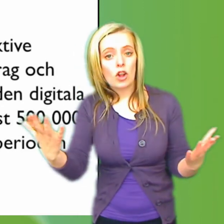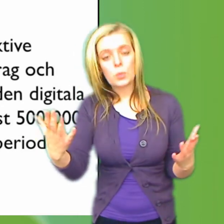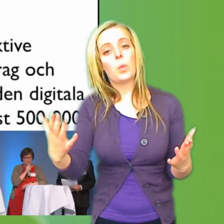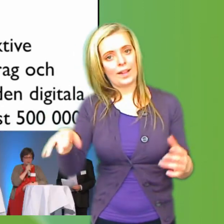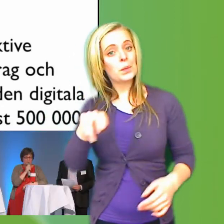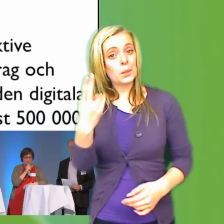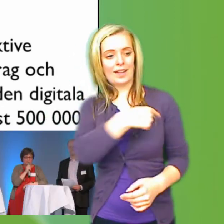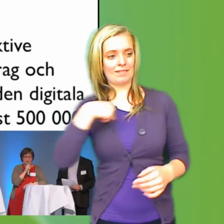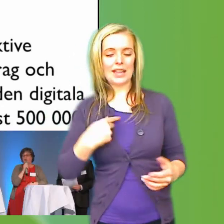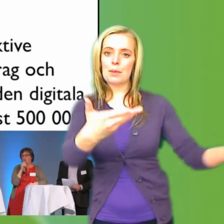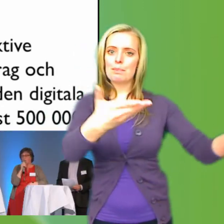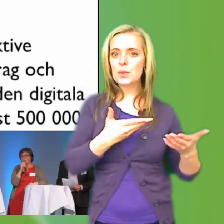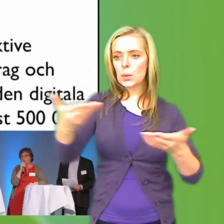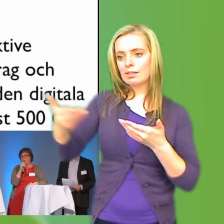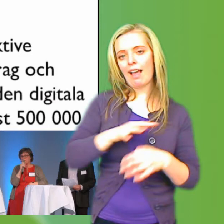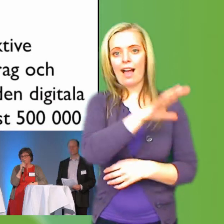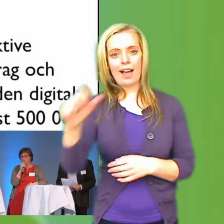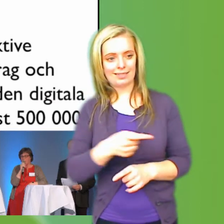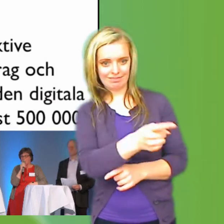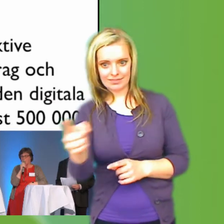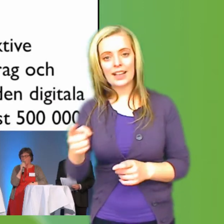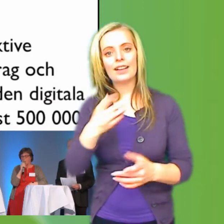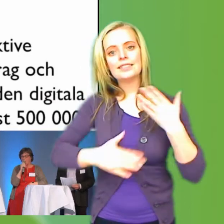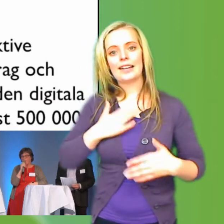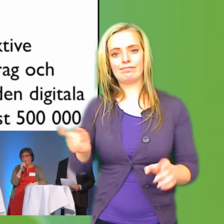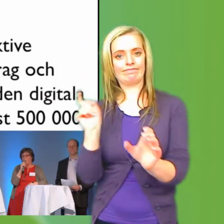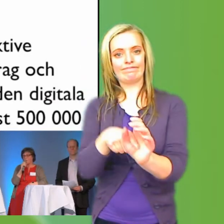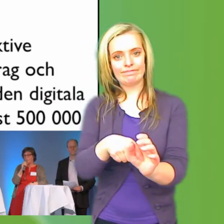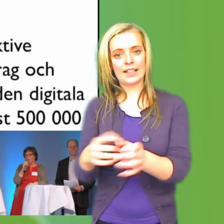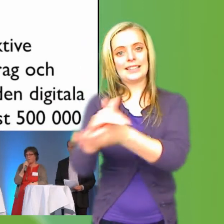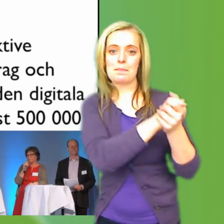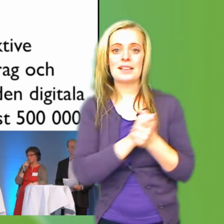att haka på i en gemensamt kampanj. Om man inte vet var man ska börja